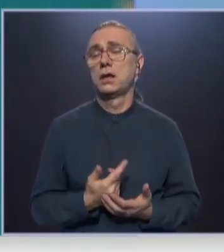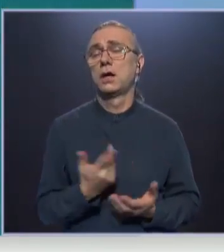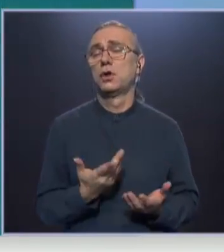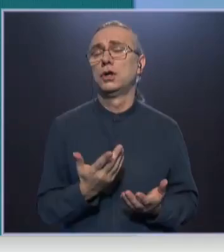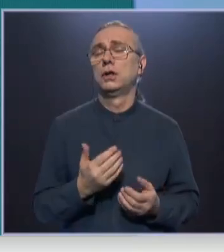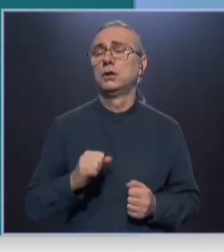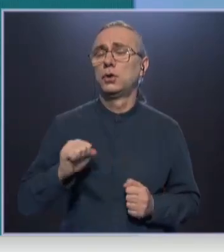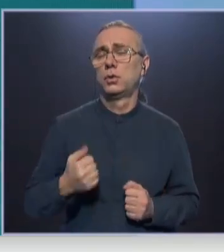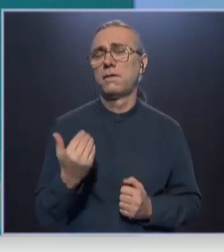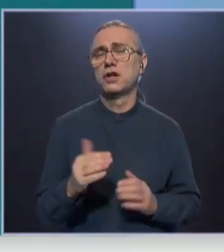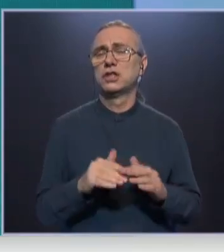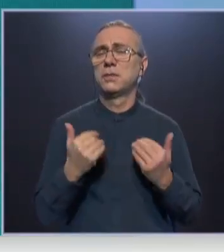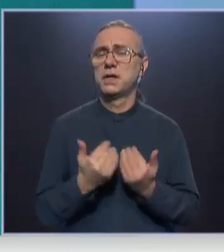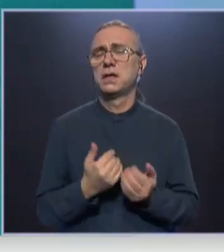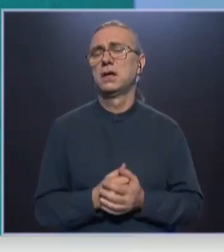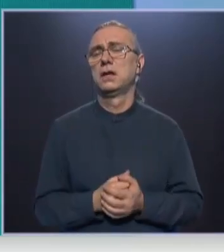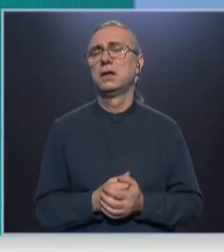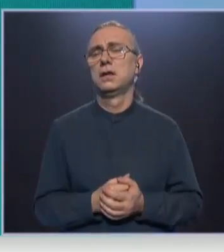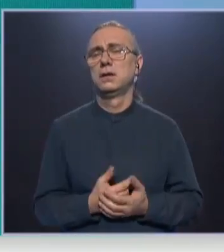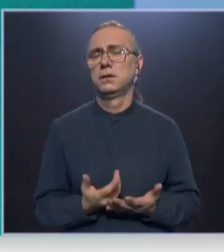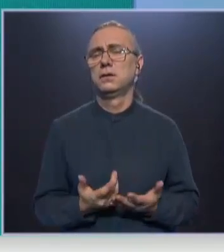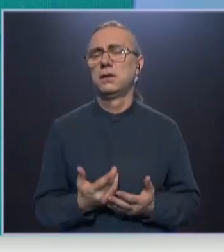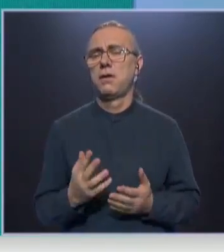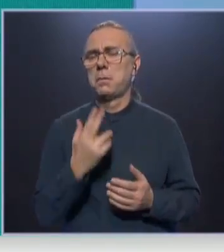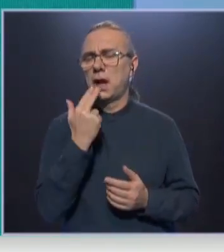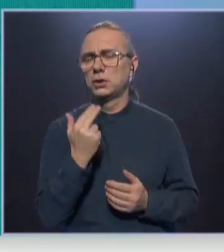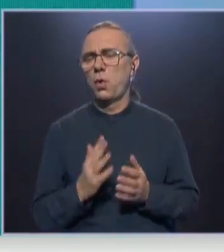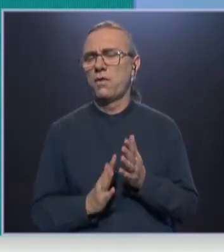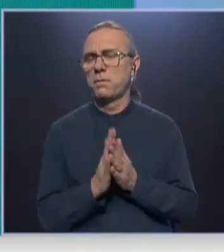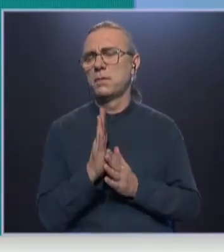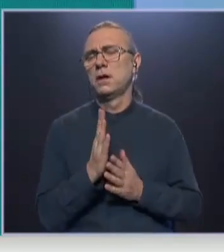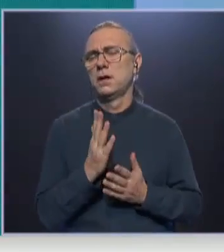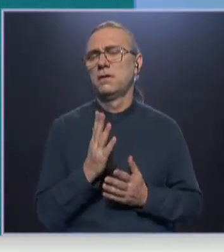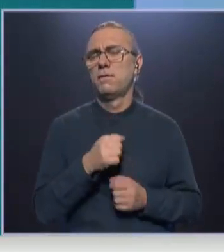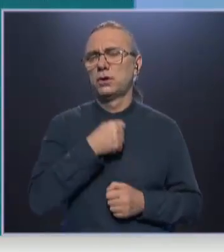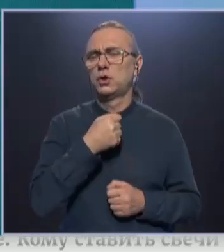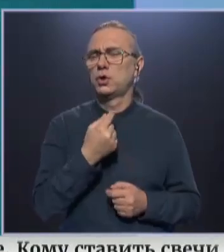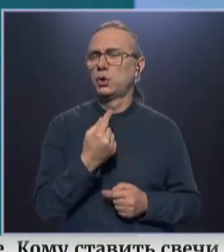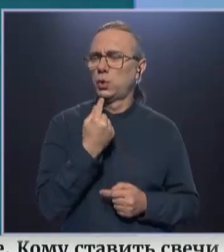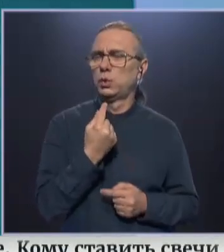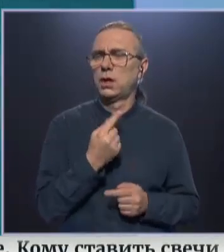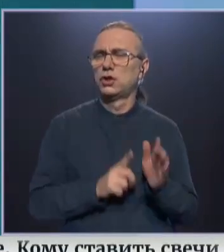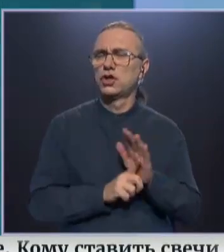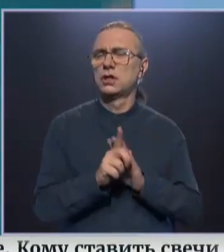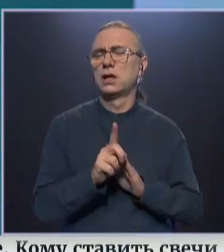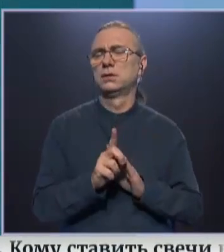Бог для этого отрока трудно конечно же в подростковом возрасте начинать церковное воспитание системы ценностей